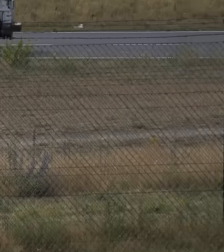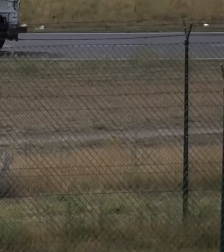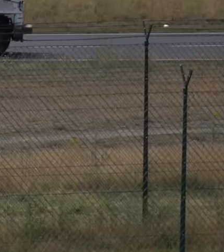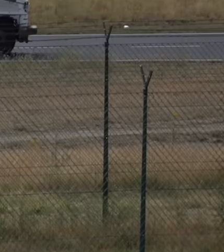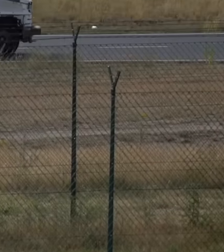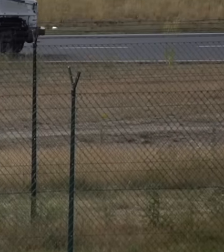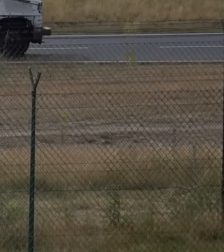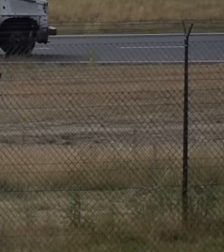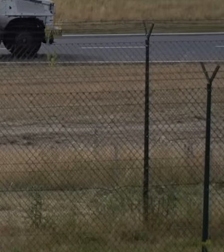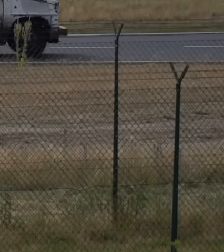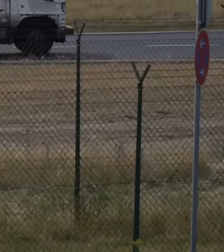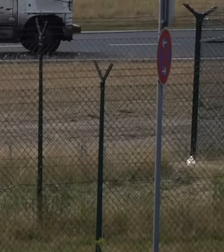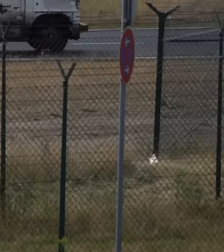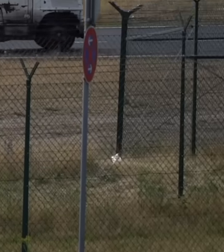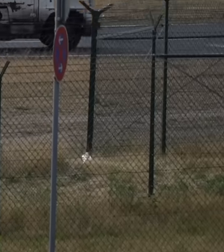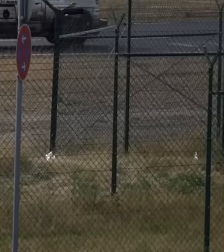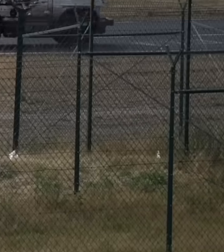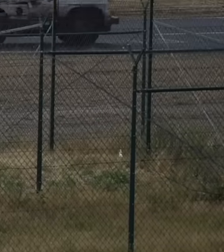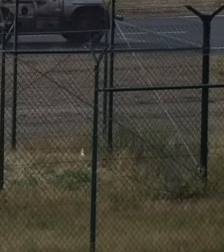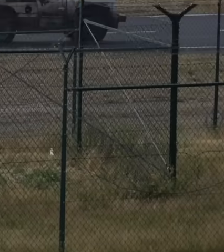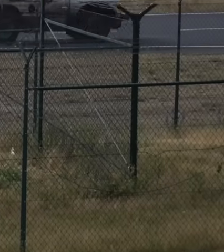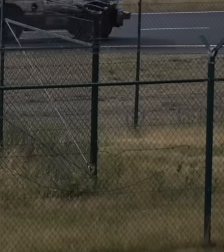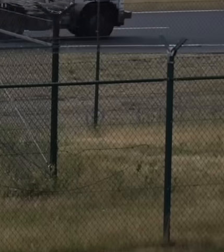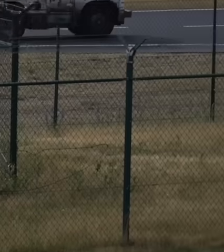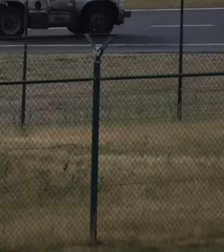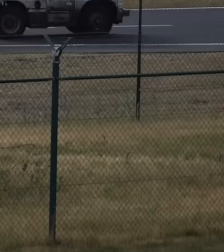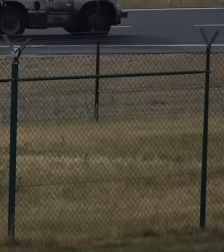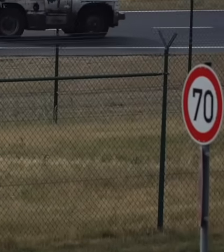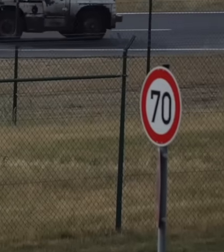decisiones soberanas y se avisa a las empresas y el gobierno de Estados